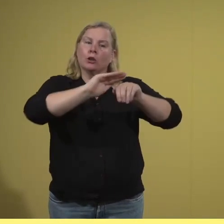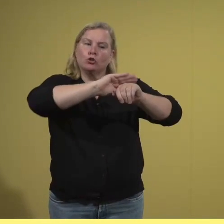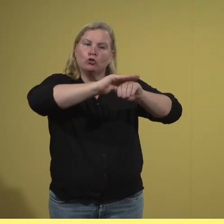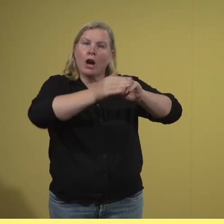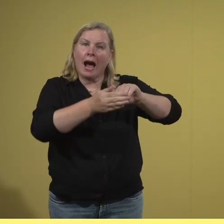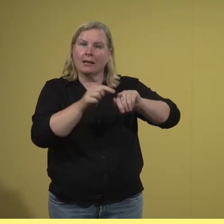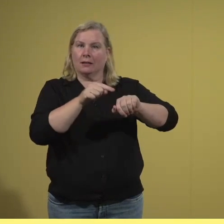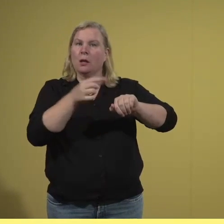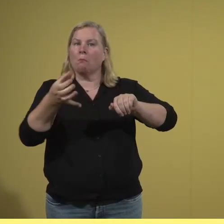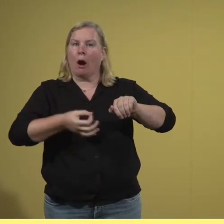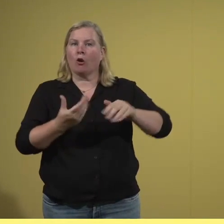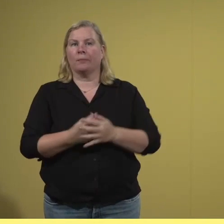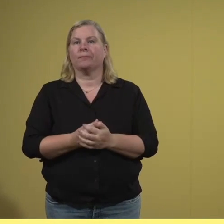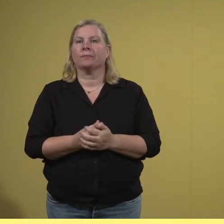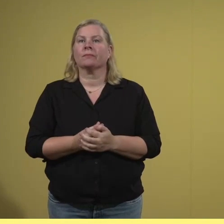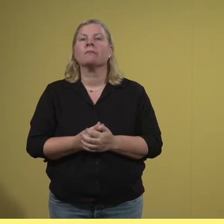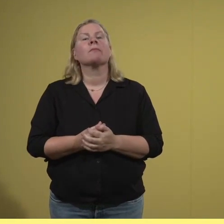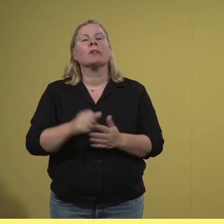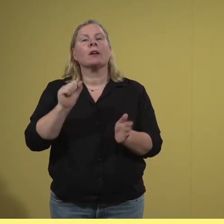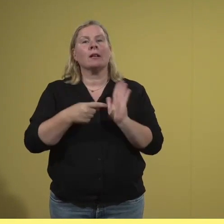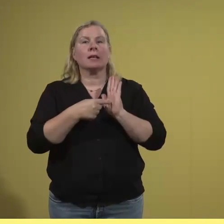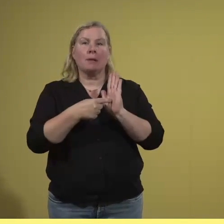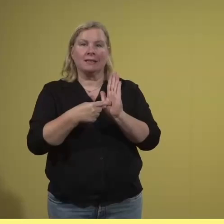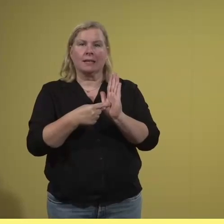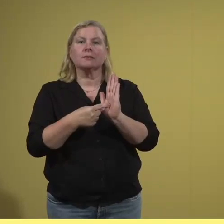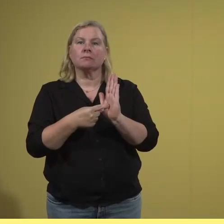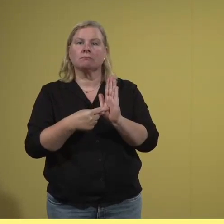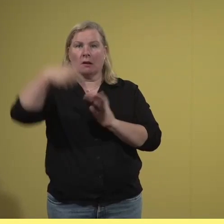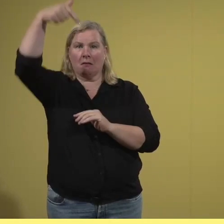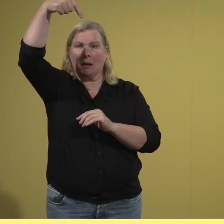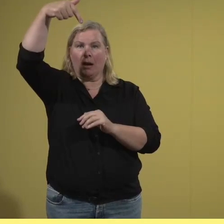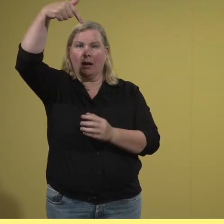Da haben wir auch schon ein bisschen was vorbereitet. Wir können das auch mal hier in die Deckenkamera zeigen.